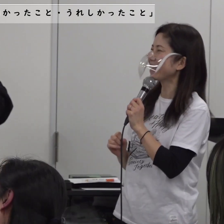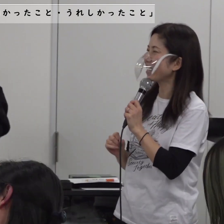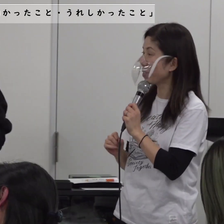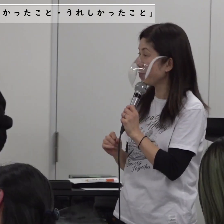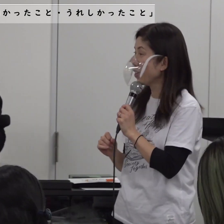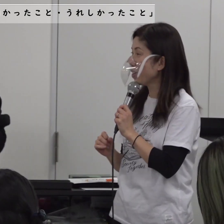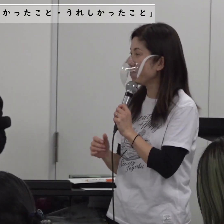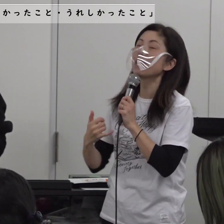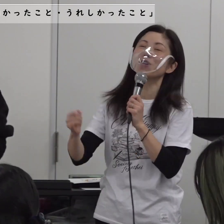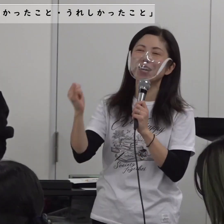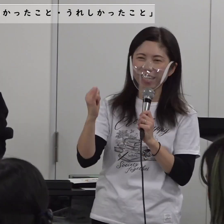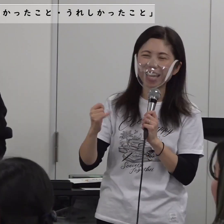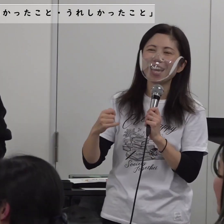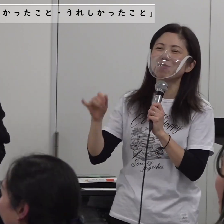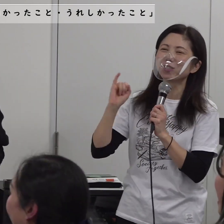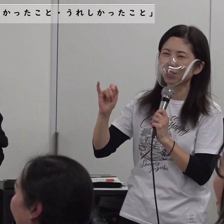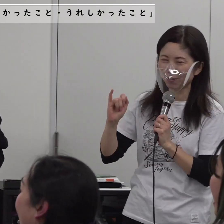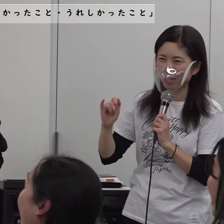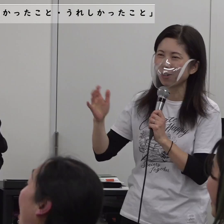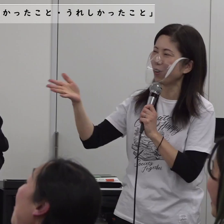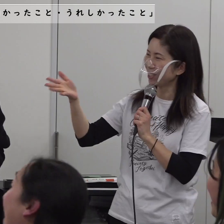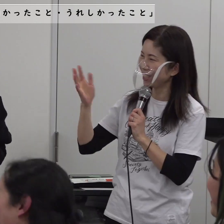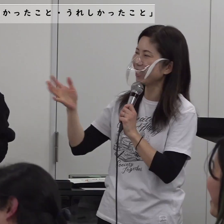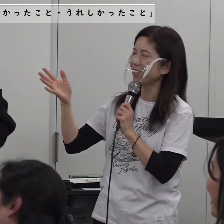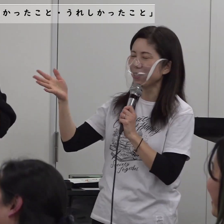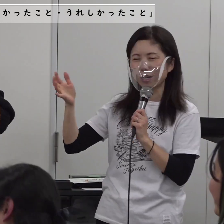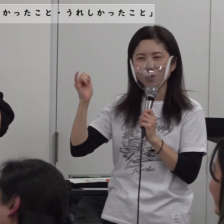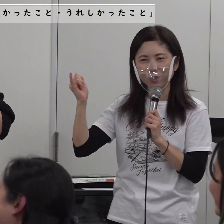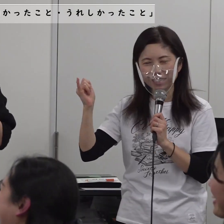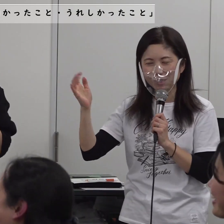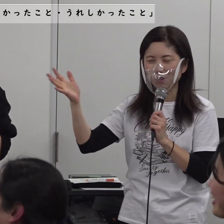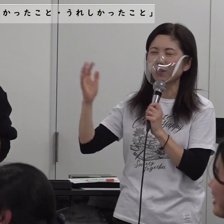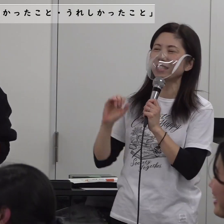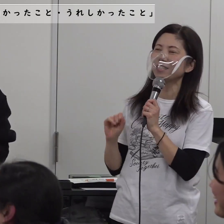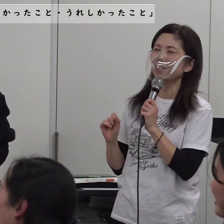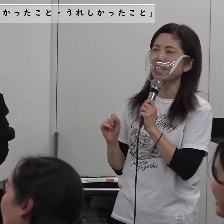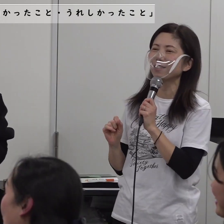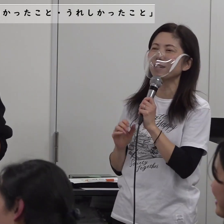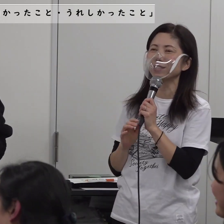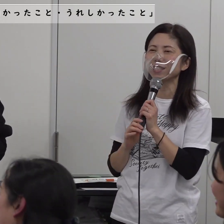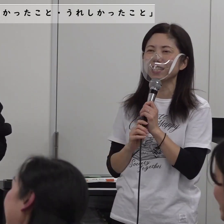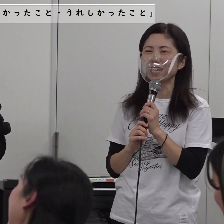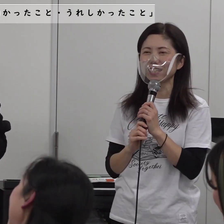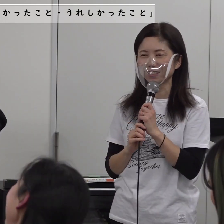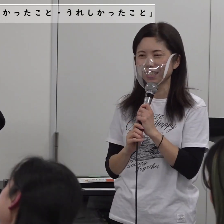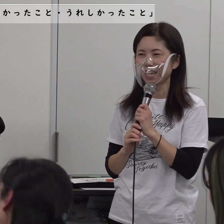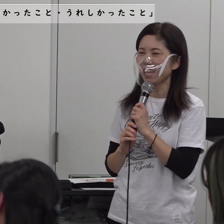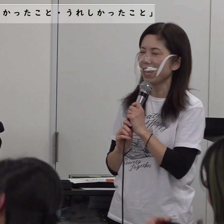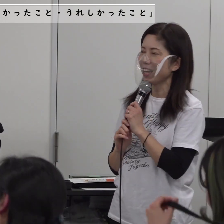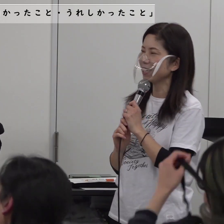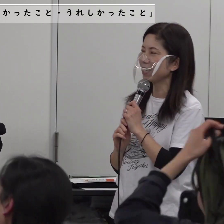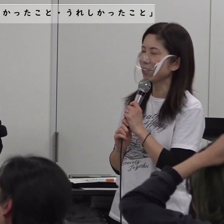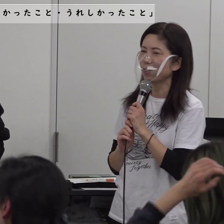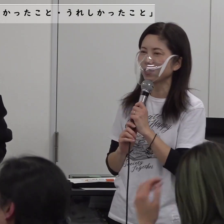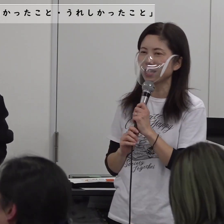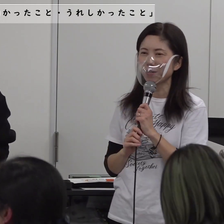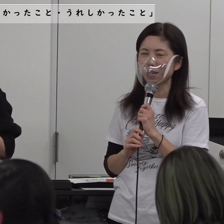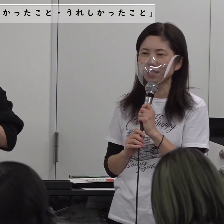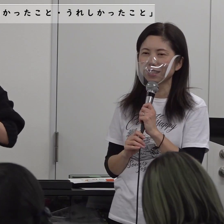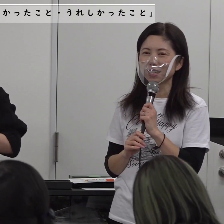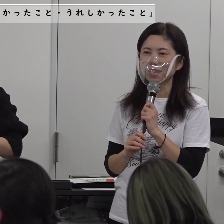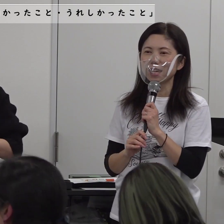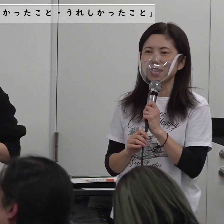孫がねもうすぐ孫の泣き声を教えるようになるかもしれないですね ありがとうございます